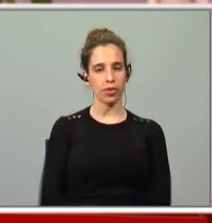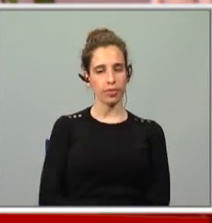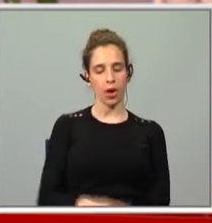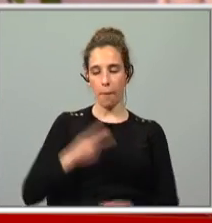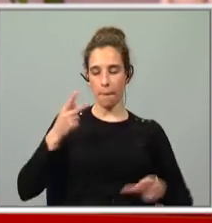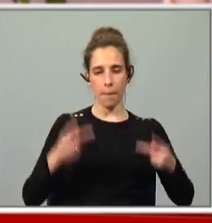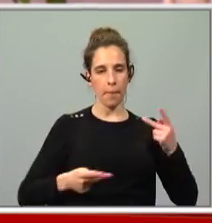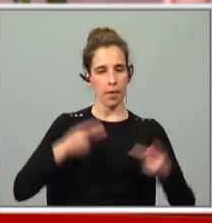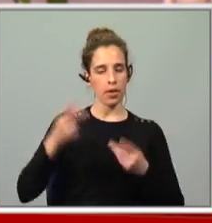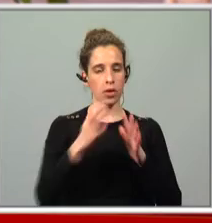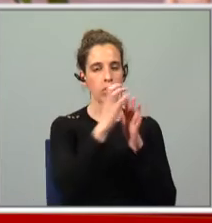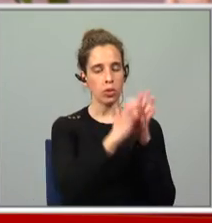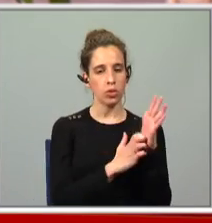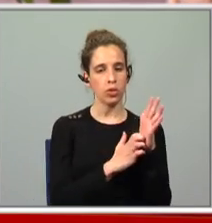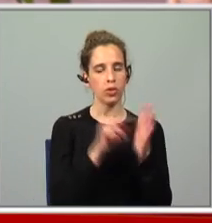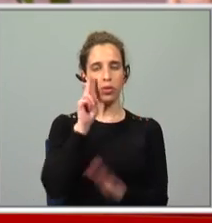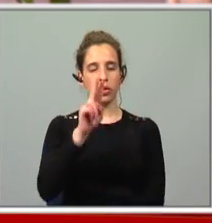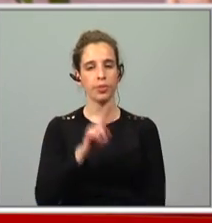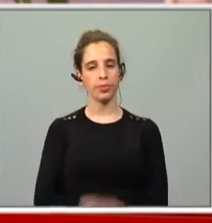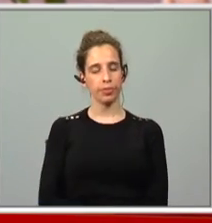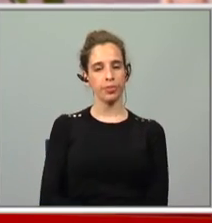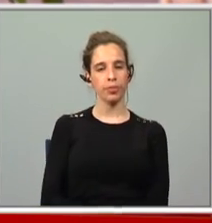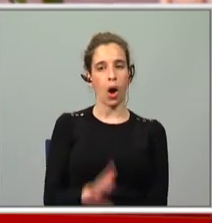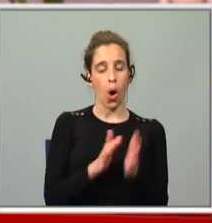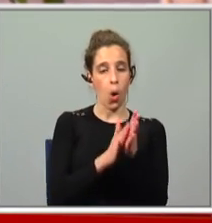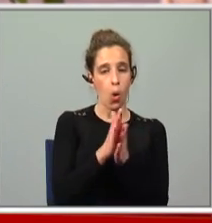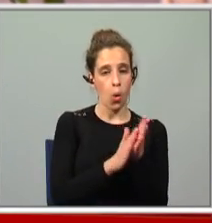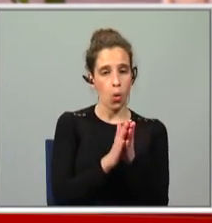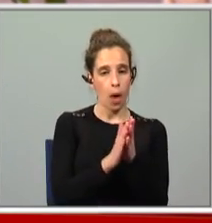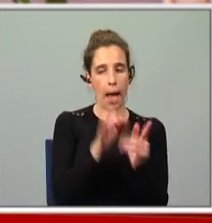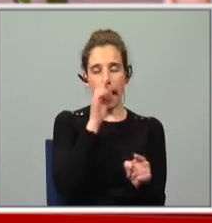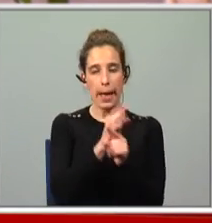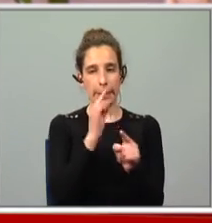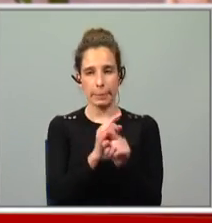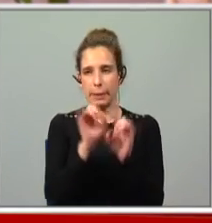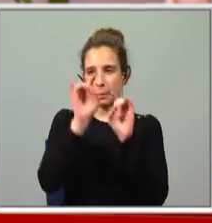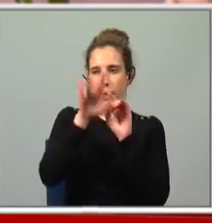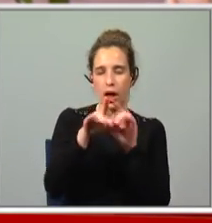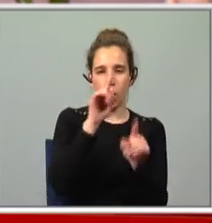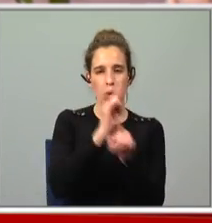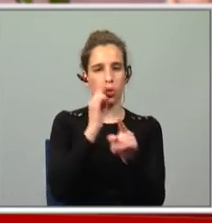avaliação do nosso Tais vimos o que que utilizando as mesmas pistas os mesmos 評價我們的泰斯我們看到了什麼使用相同的曲目相同